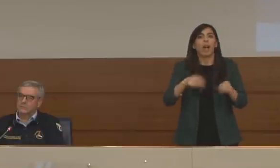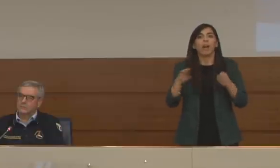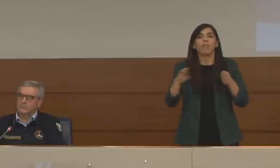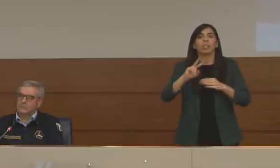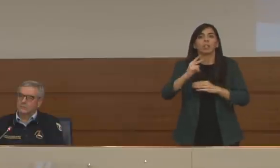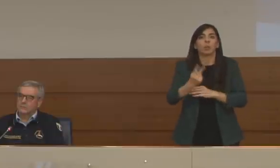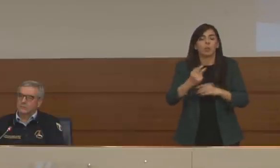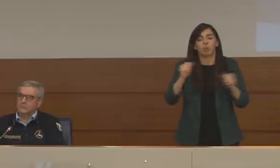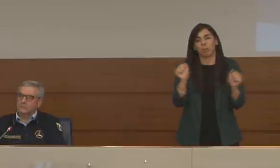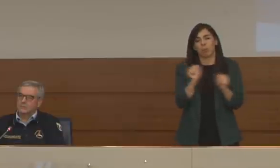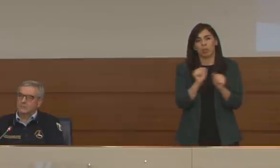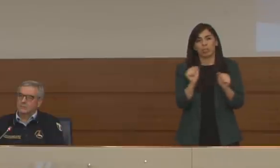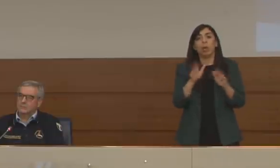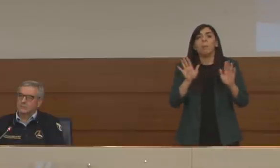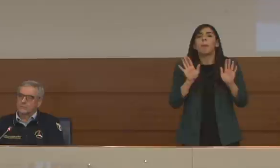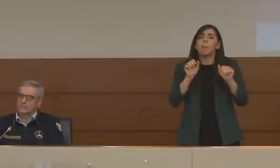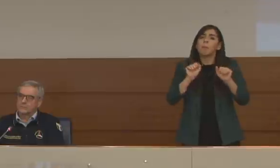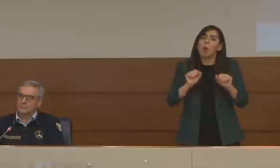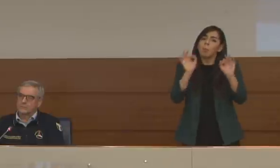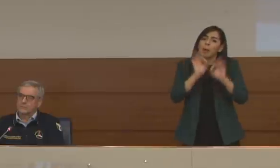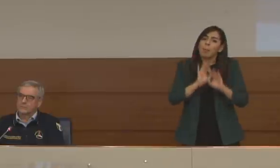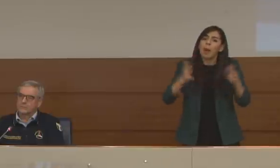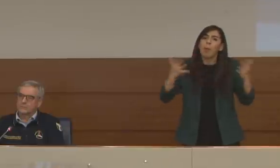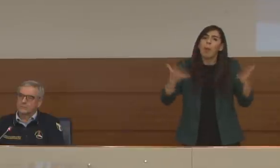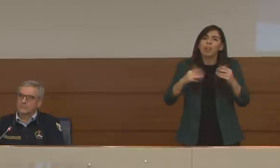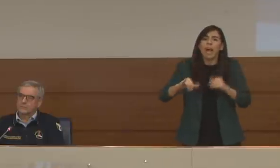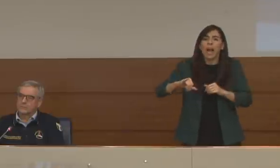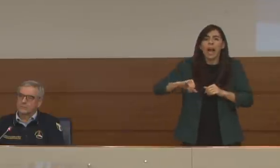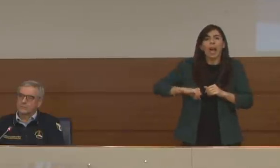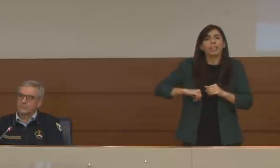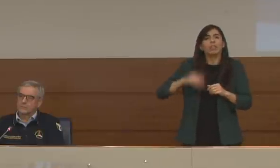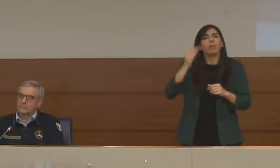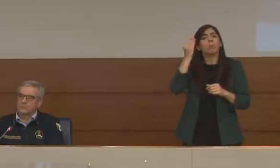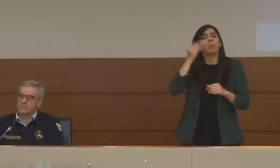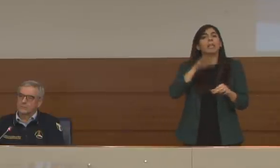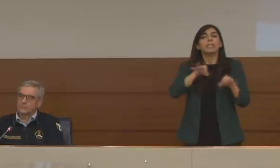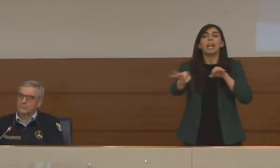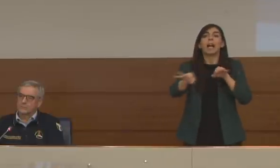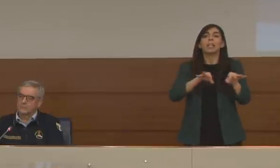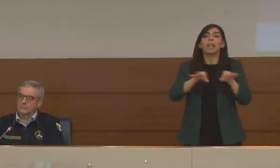Ma possiamo già prepararci in anticipo con delle strategie per cominciare una fase 2?